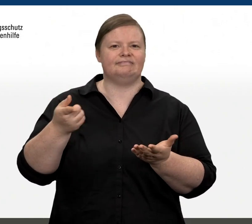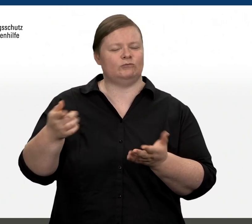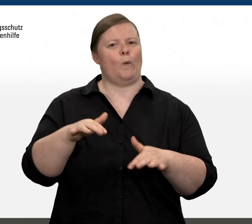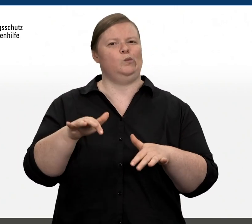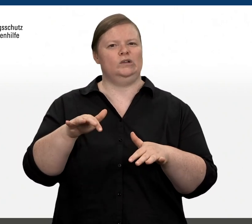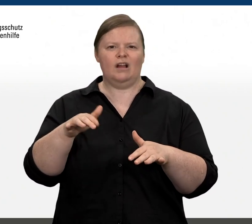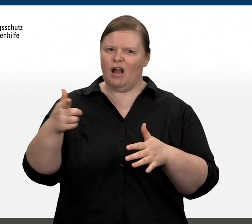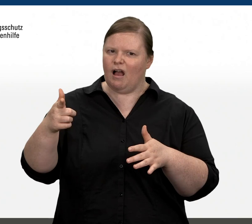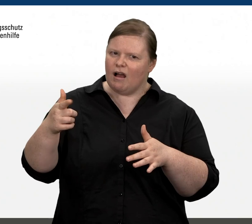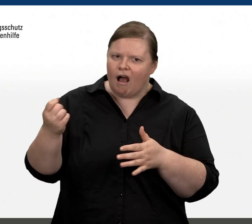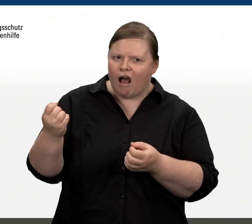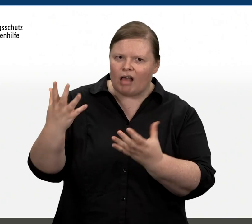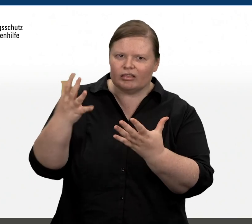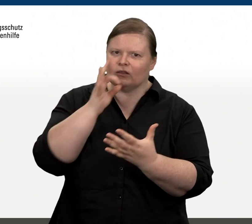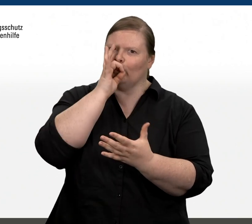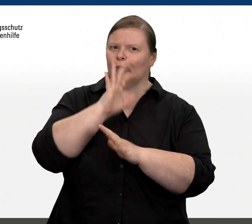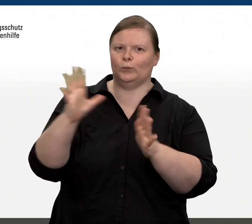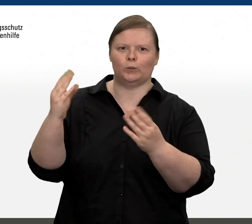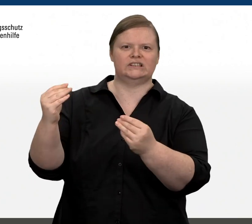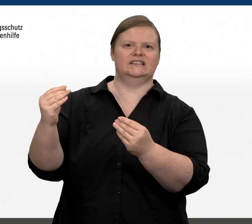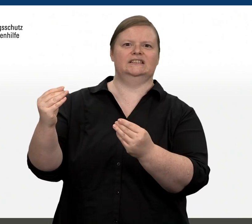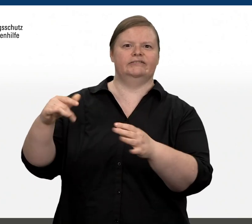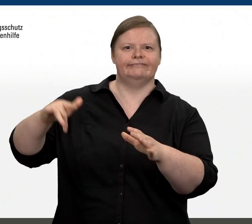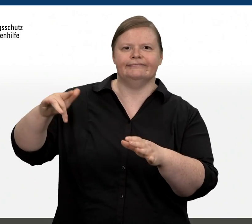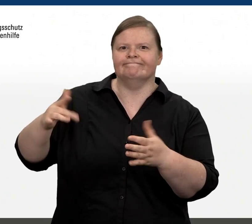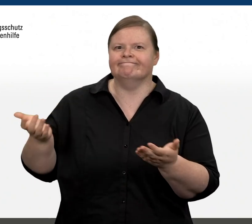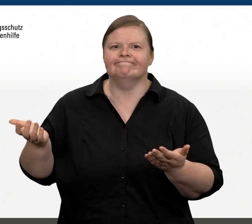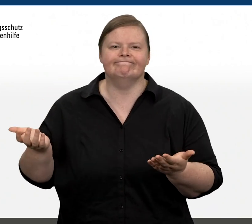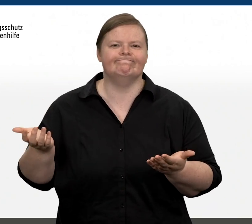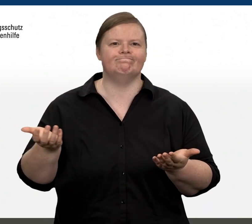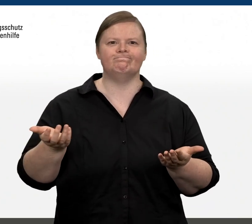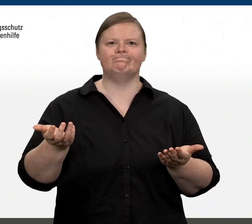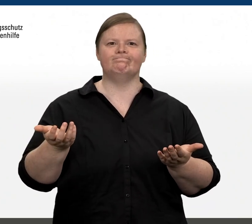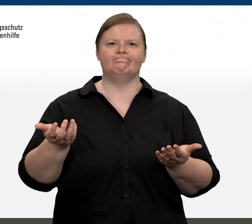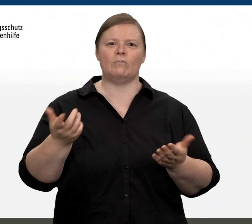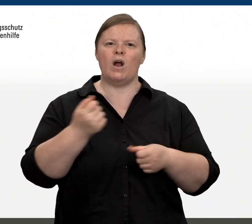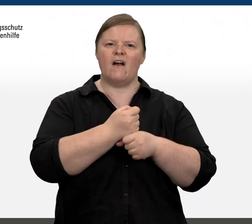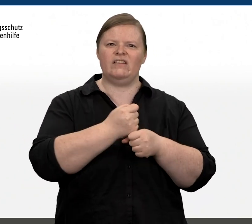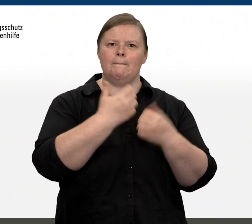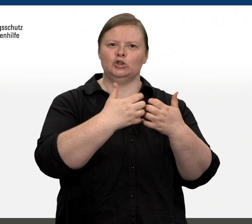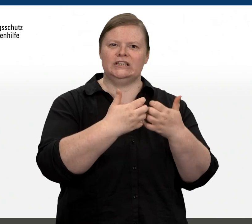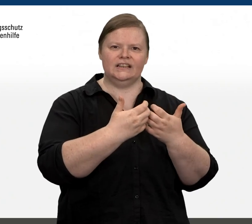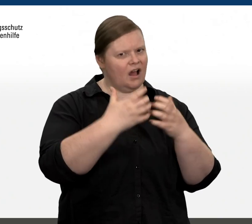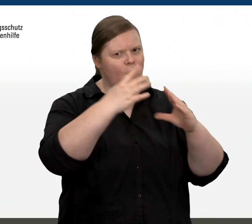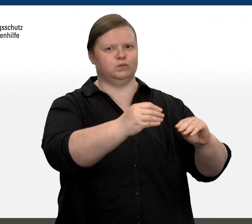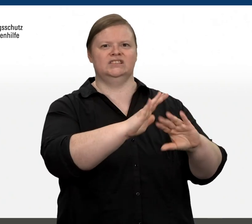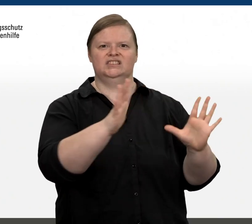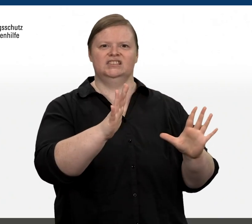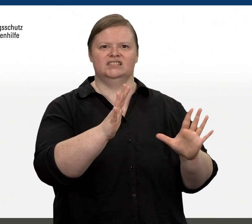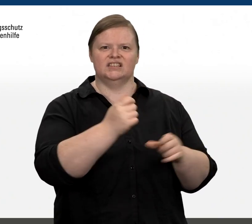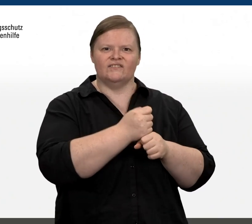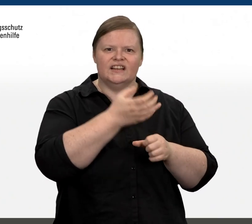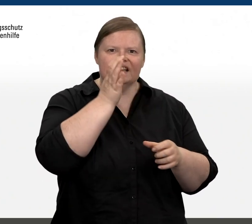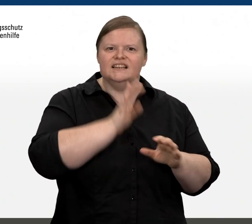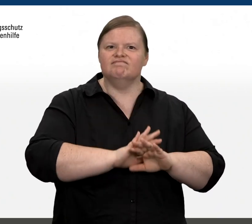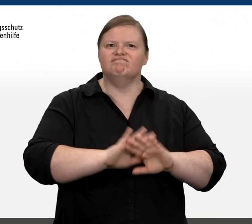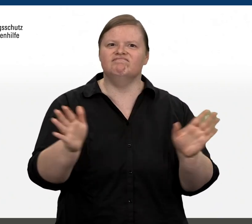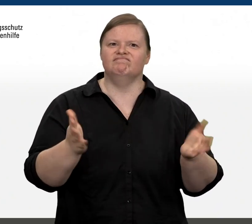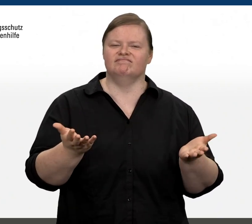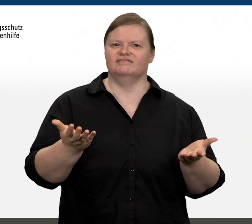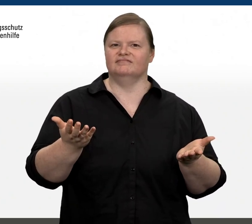der Computer streikt, die Kaffeemaschine bleibt aus,